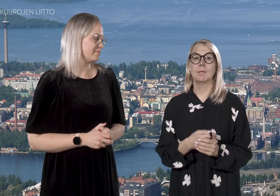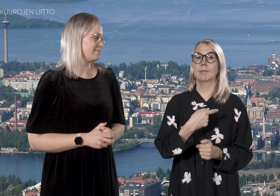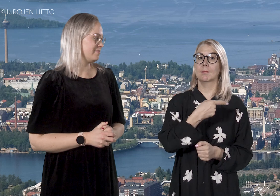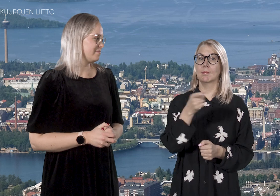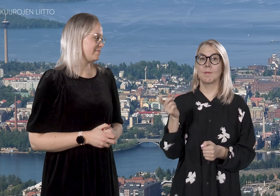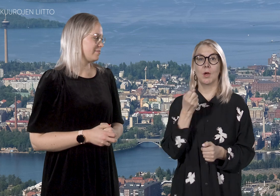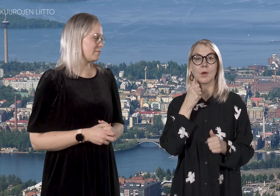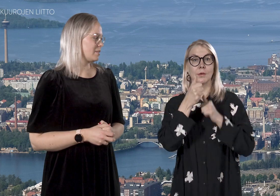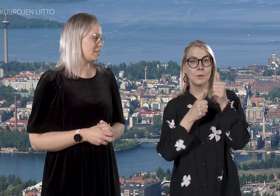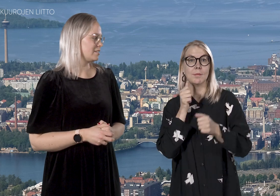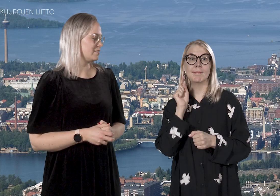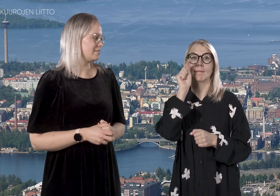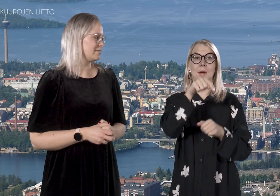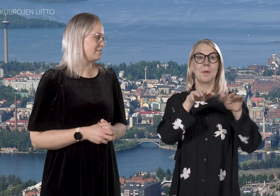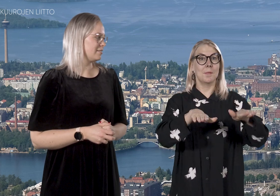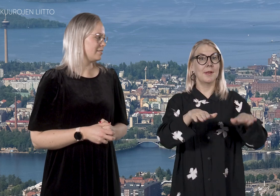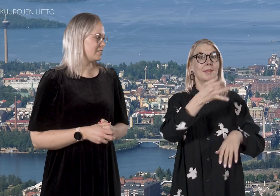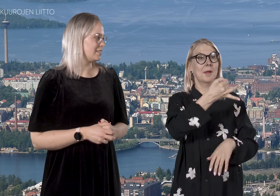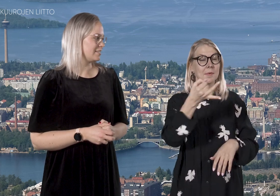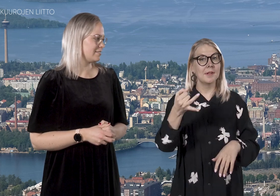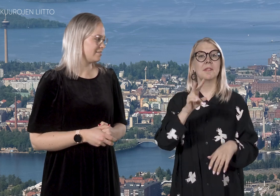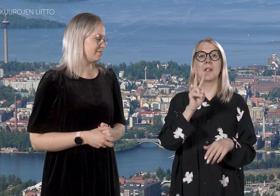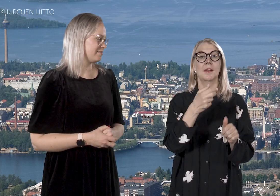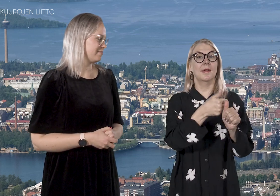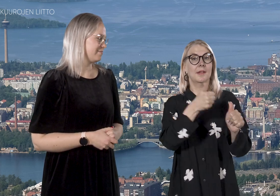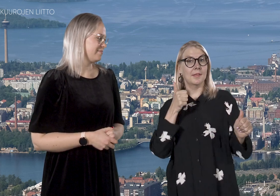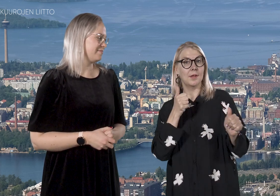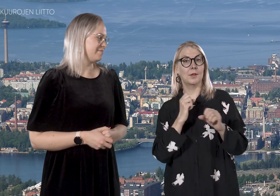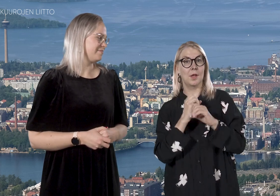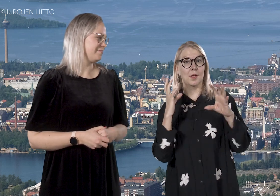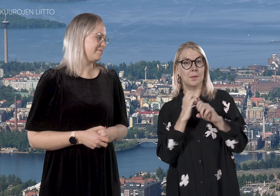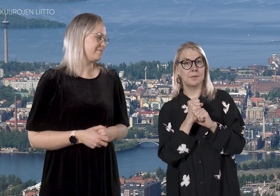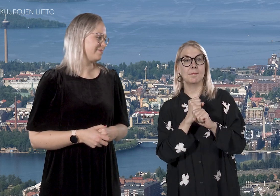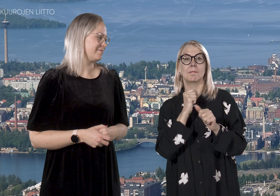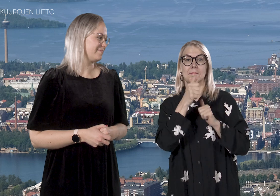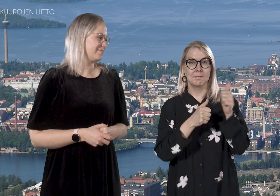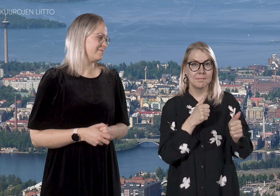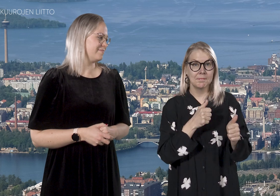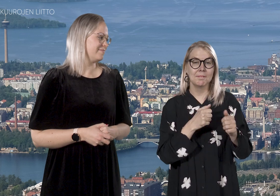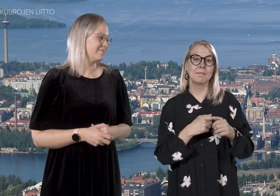Ilmoittautuminen onnistuu joko paikan päällä Tampereella - tai etänä Zoomin kautta.